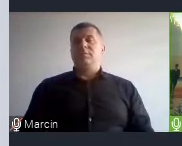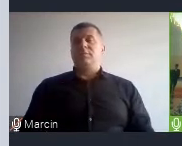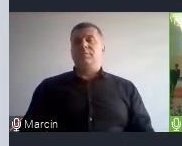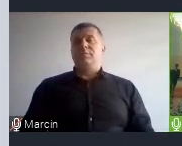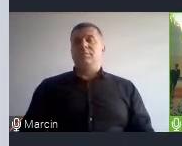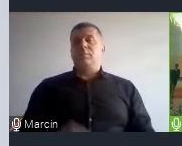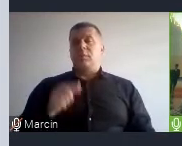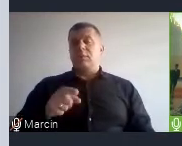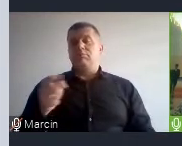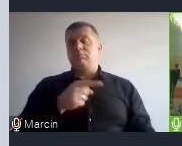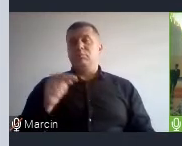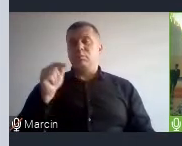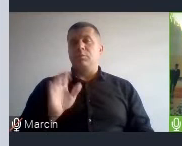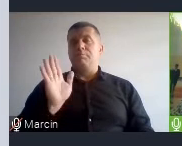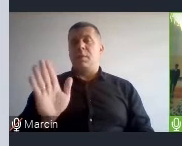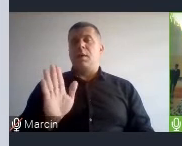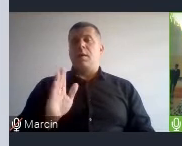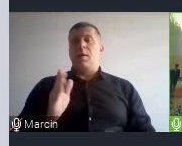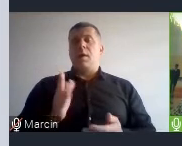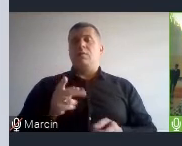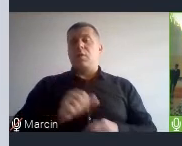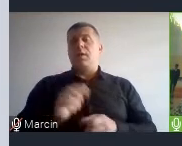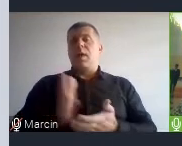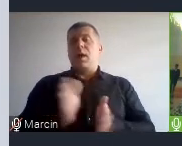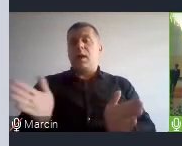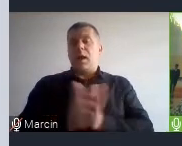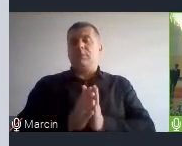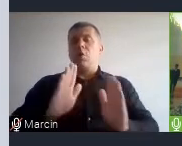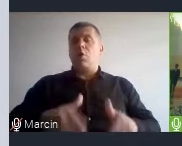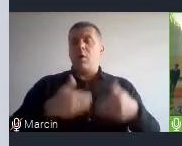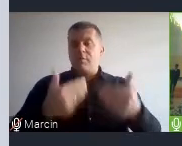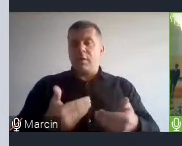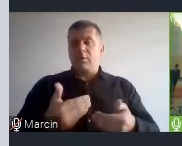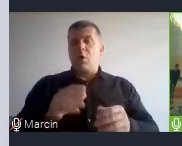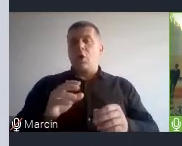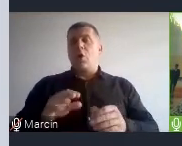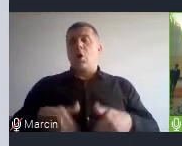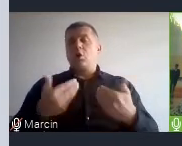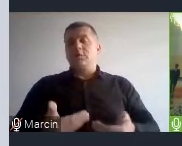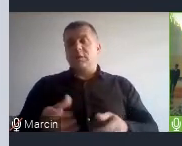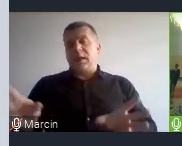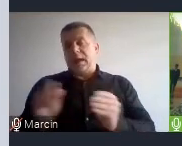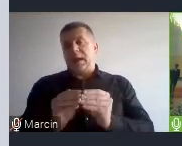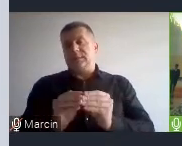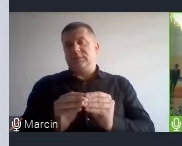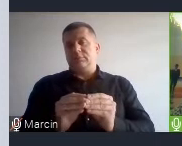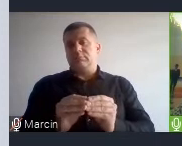w tym układzie mają być elementami ofert – nie można tych oświadczeń składać później.